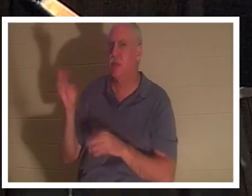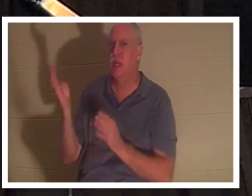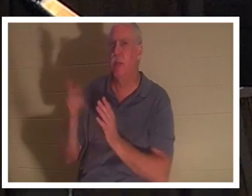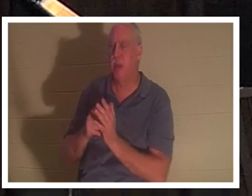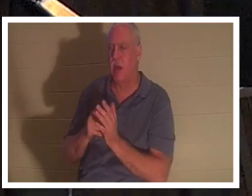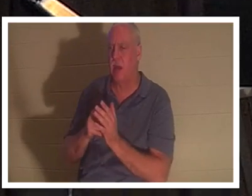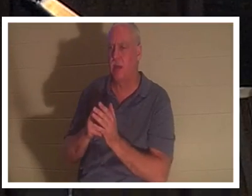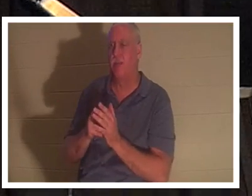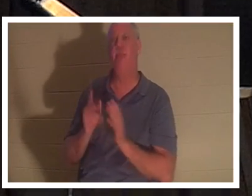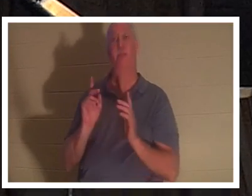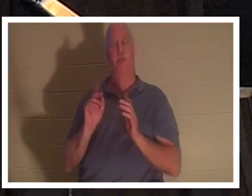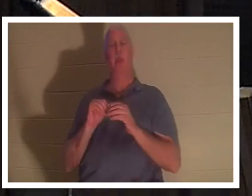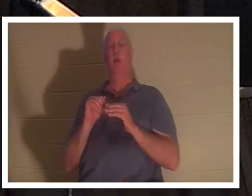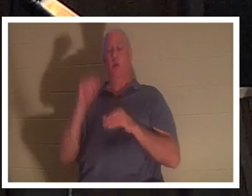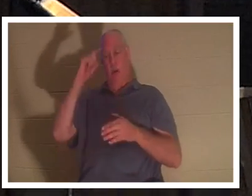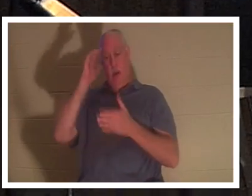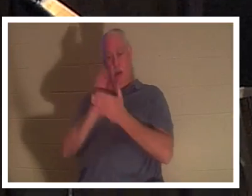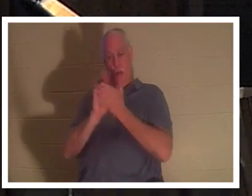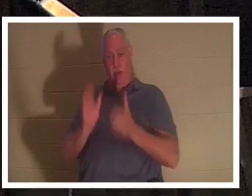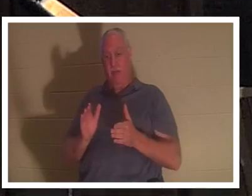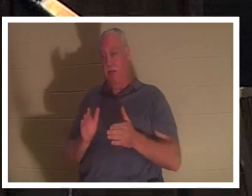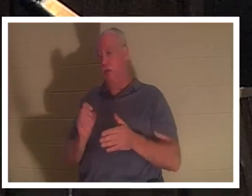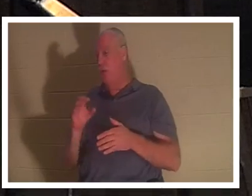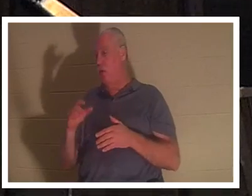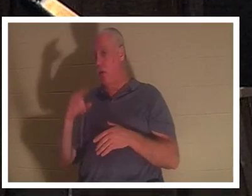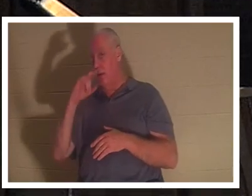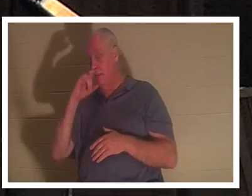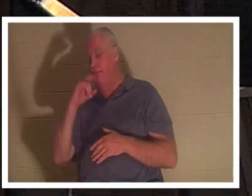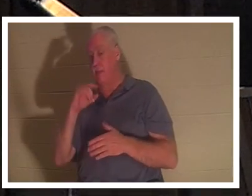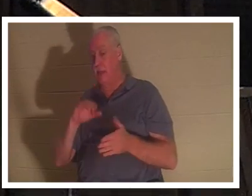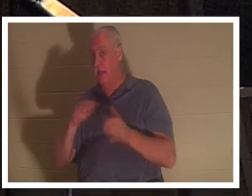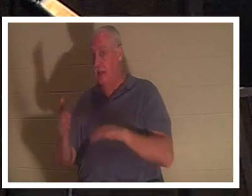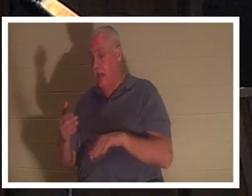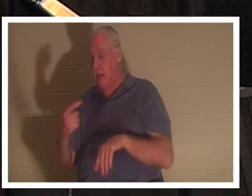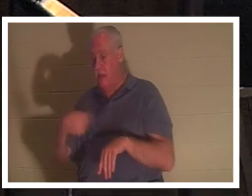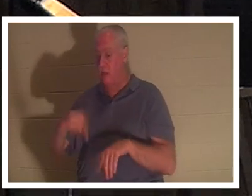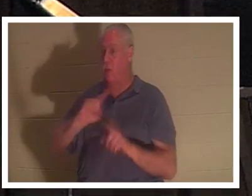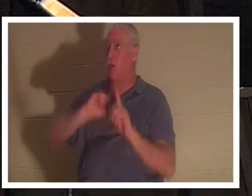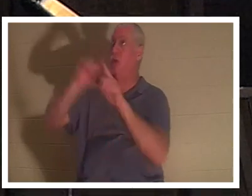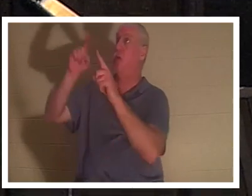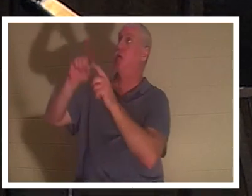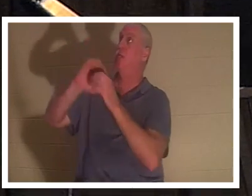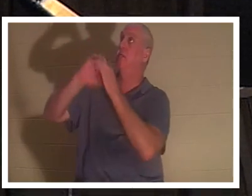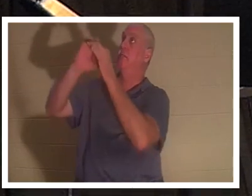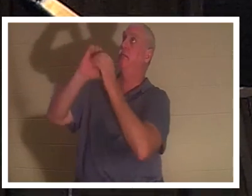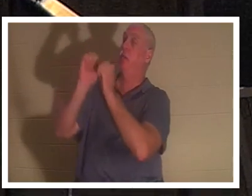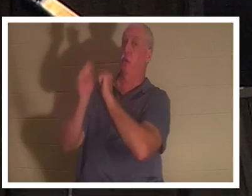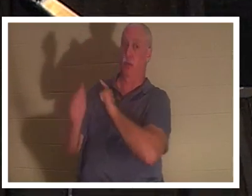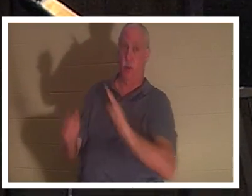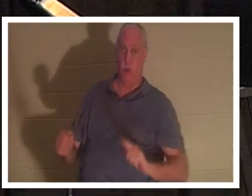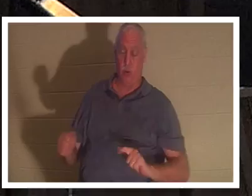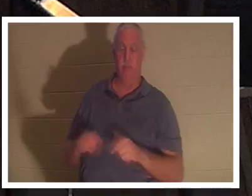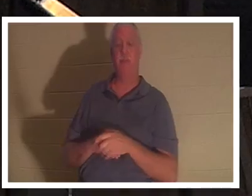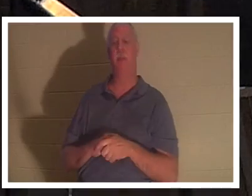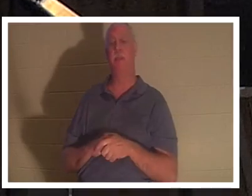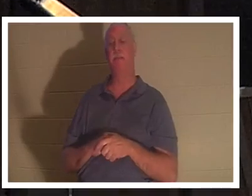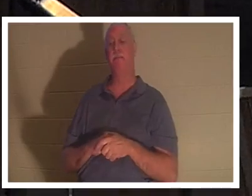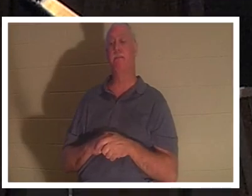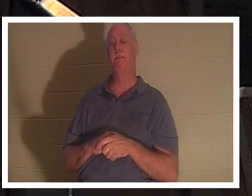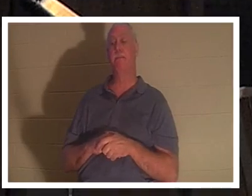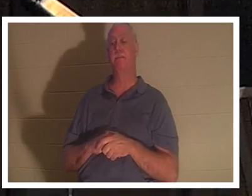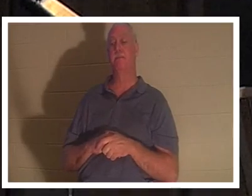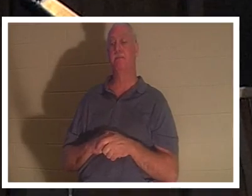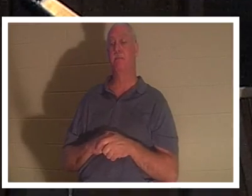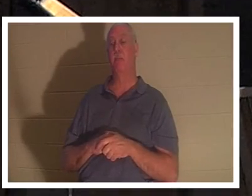oder ein Kind stirbt, gehen wir zum Herrn. Ein Mensch ist laut dem Herrn Jesus erst dann tot,